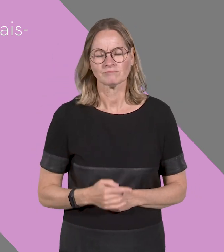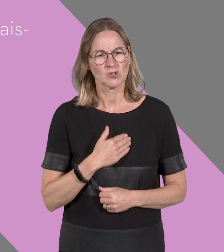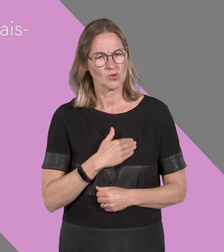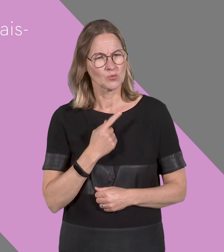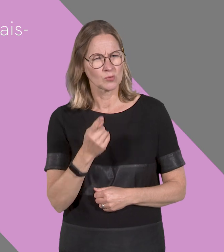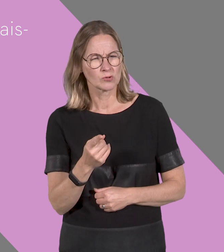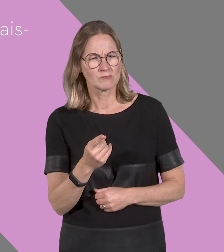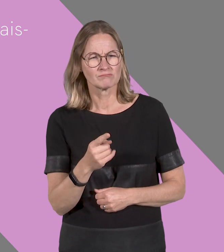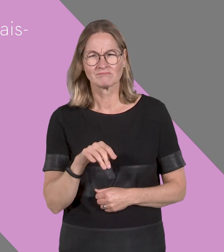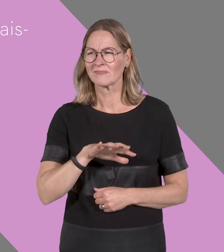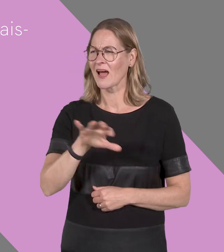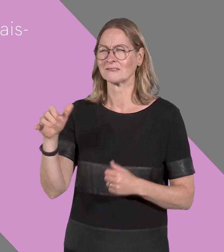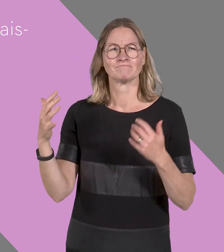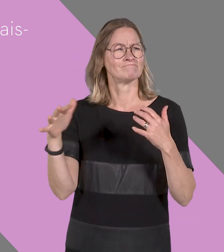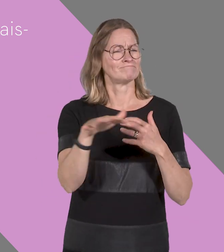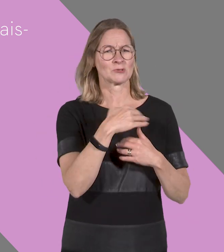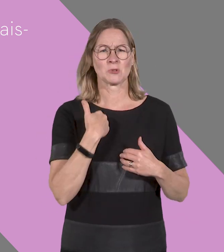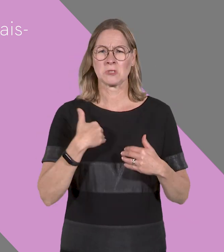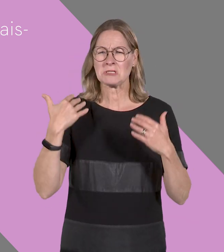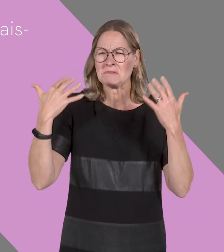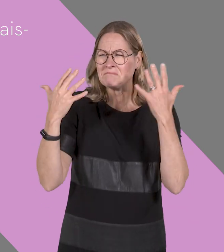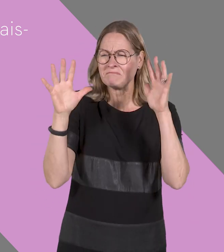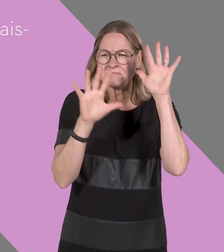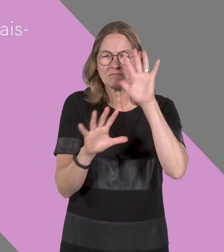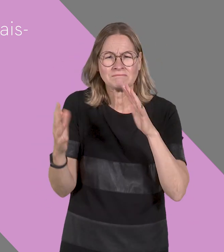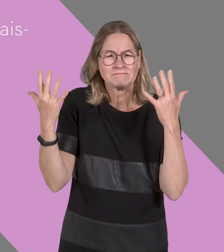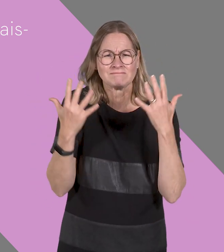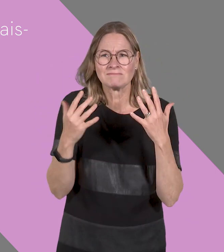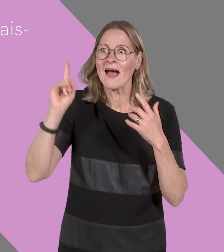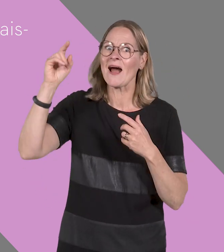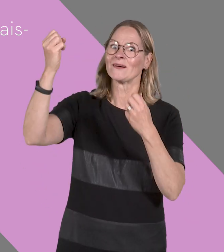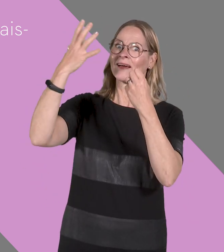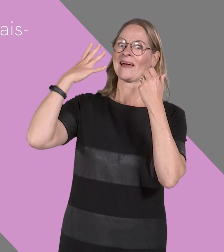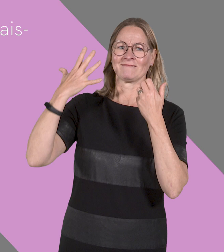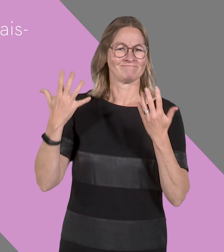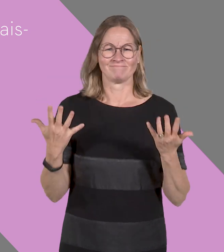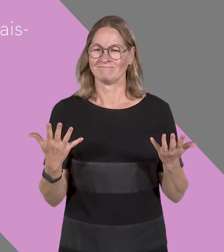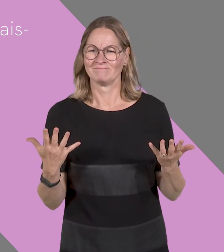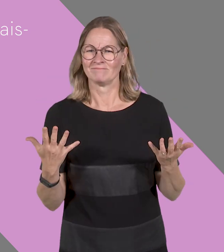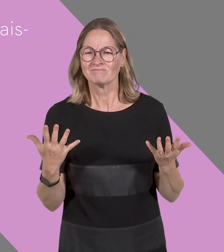Tuntuuko sinusta, että kaikki on pilvistä ja harmaata, eikä aurinkoa näy?